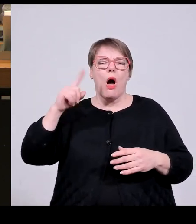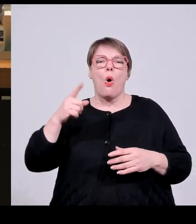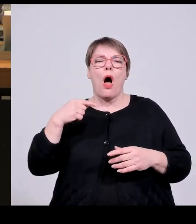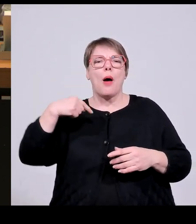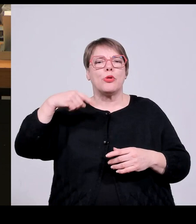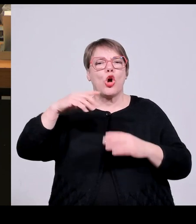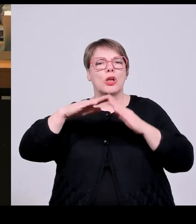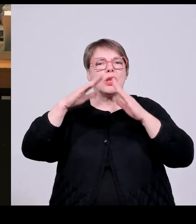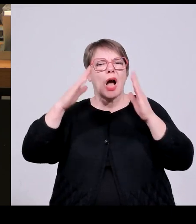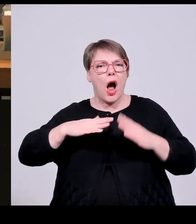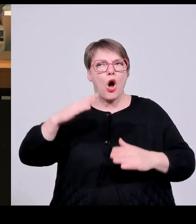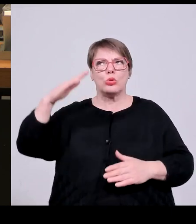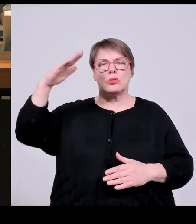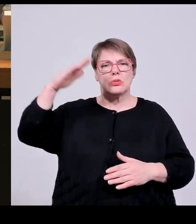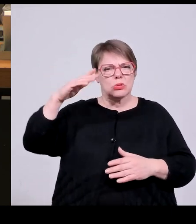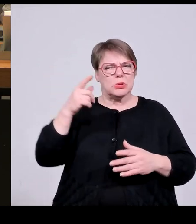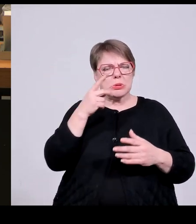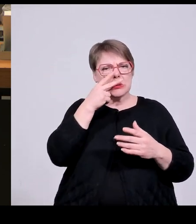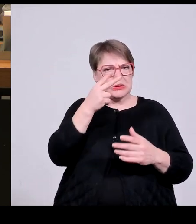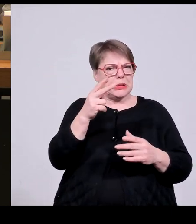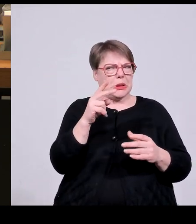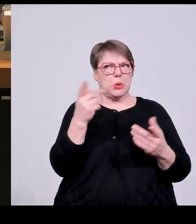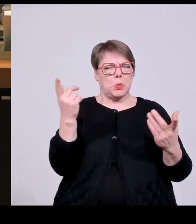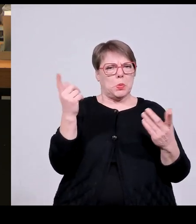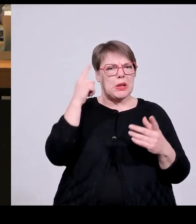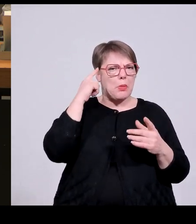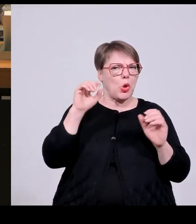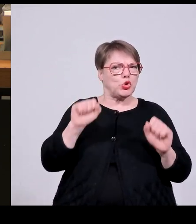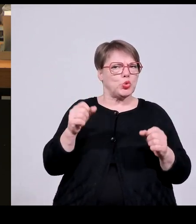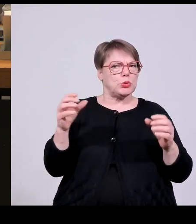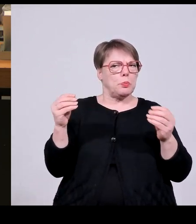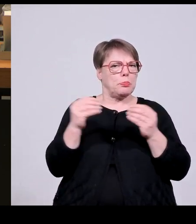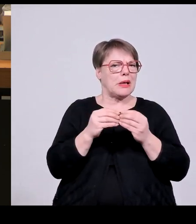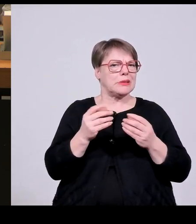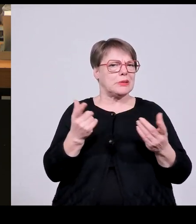Landesdenkmalamt Berlin zusammen mit der Senatsverwaltung für Kultur erstellt